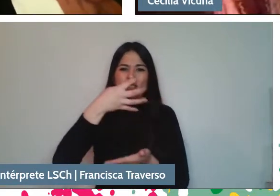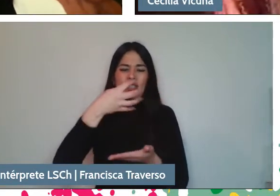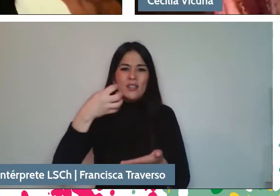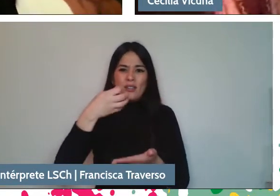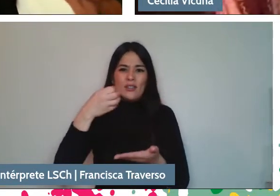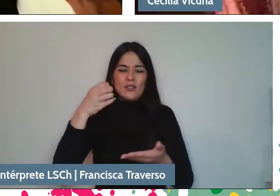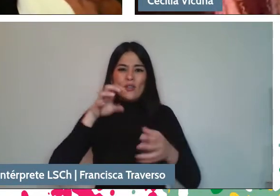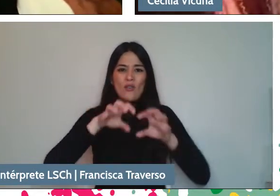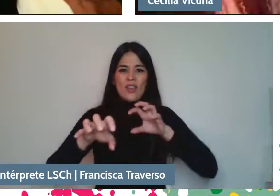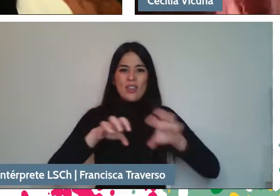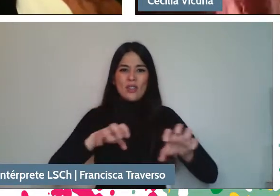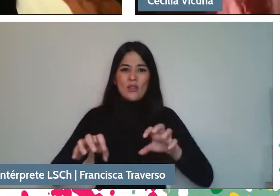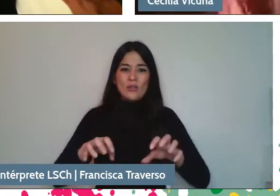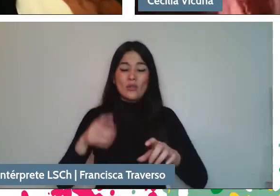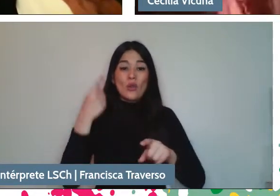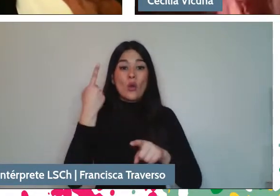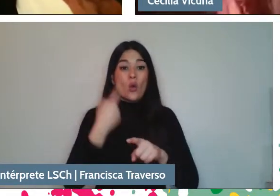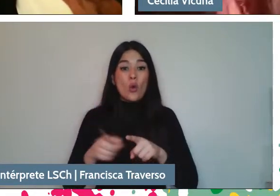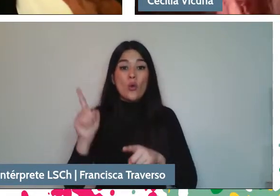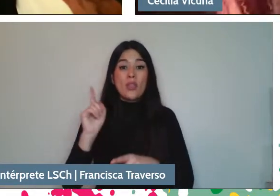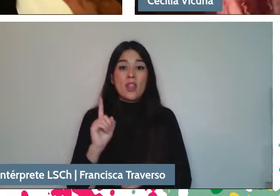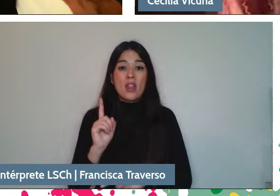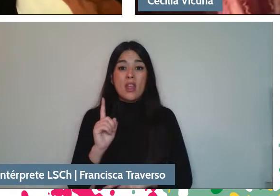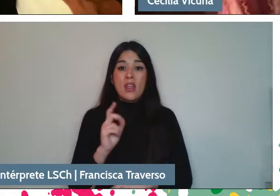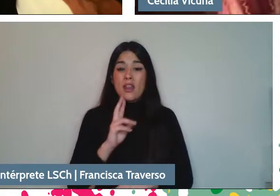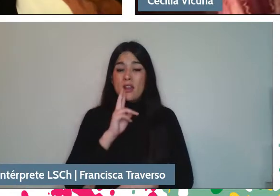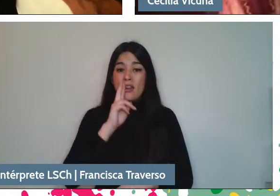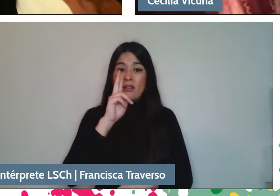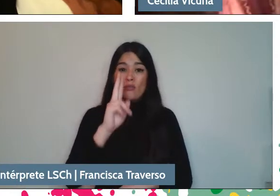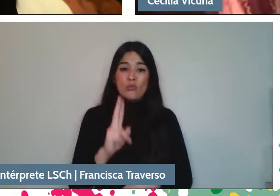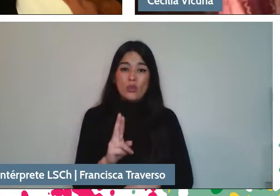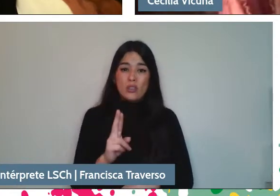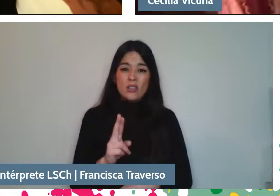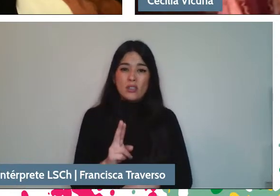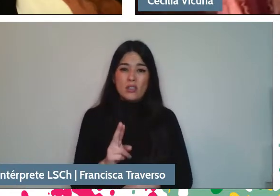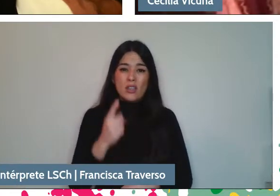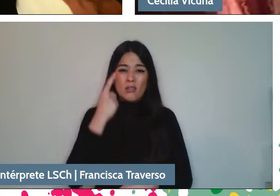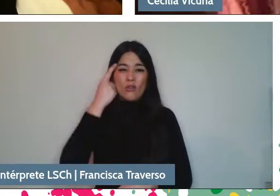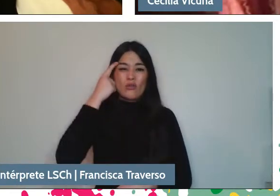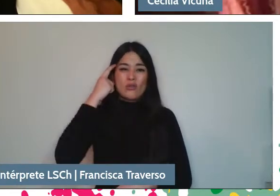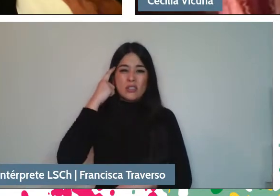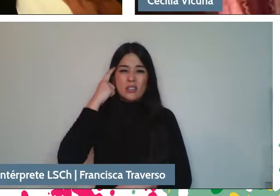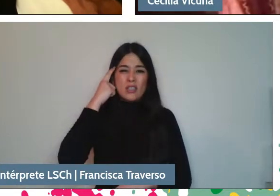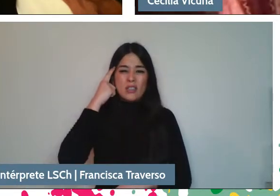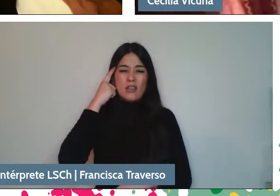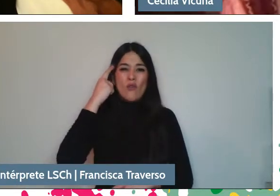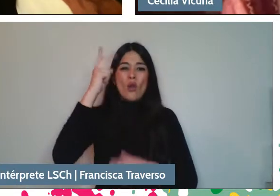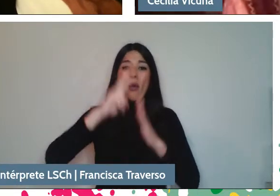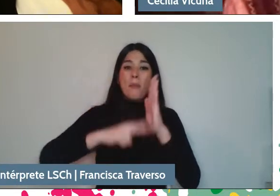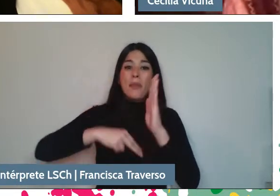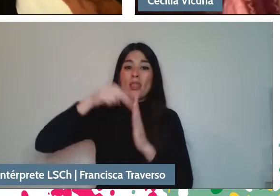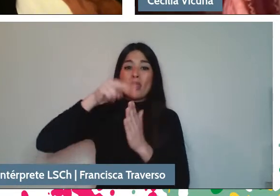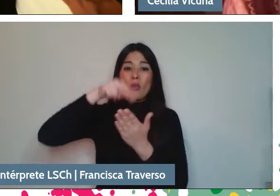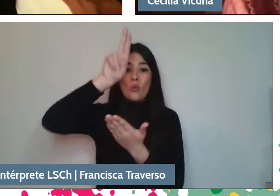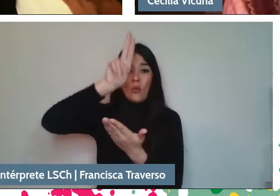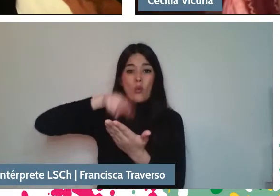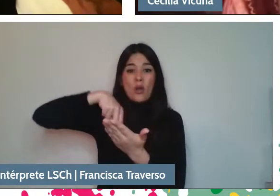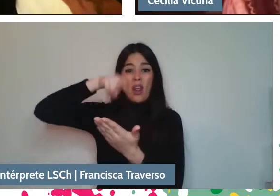La otra respuesta así de condensación y síntecitización fue una pintura que la pinté el mismo día del golpe militar.